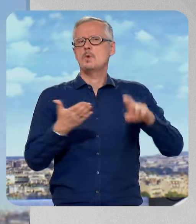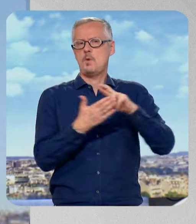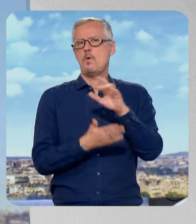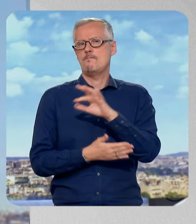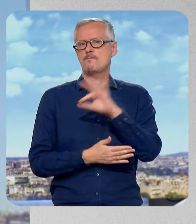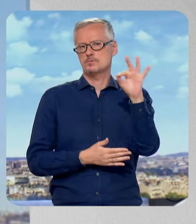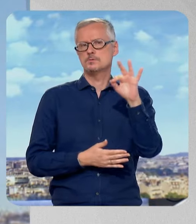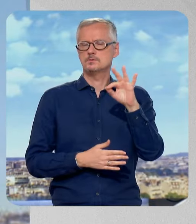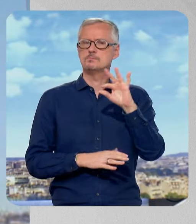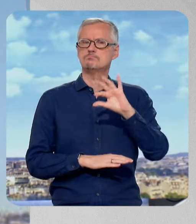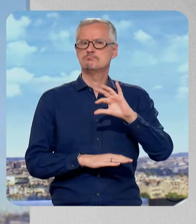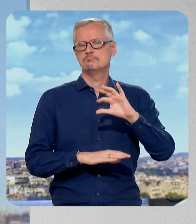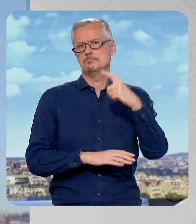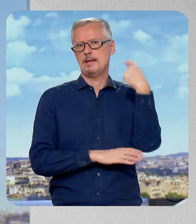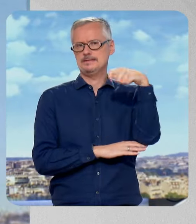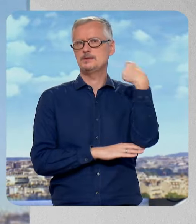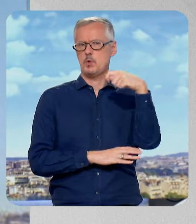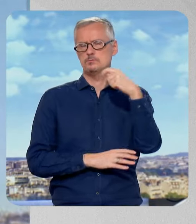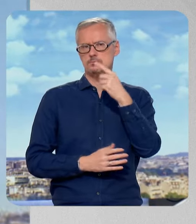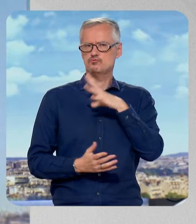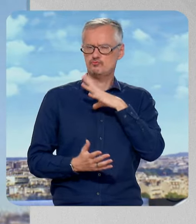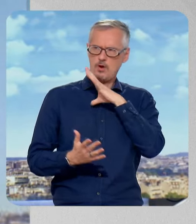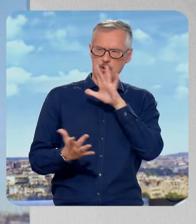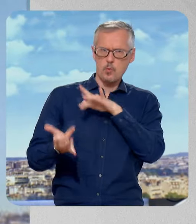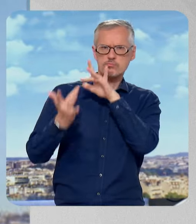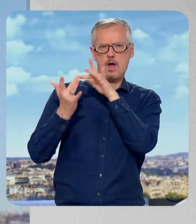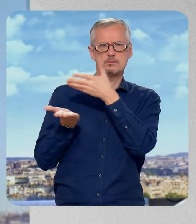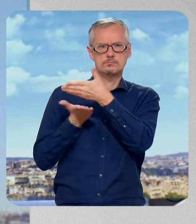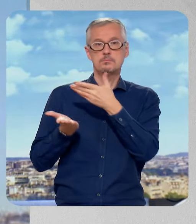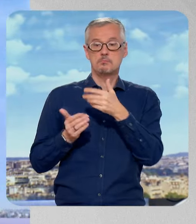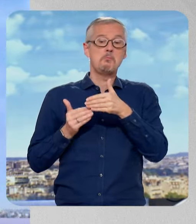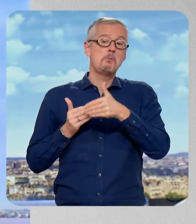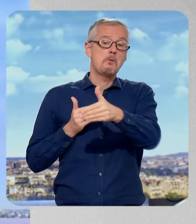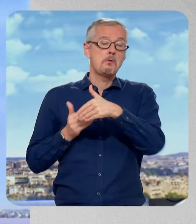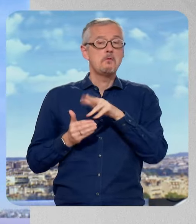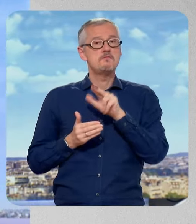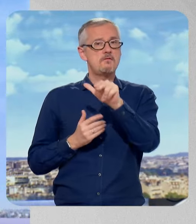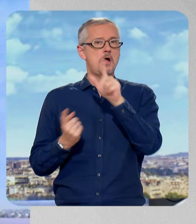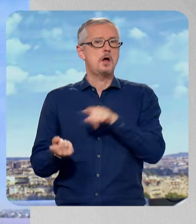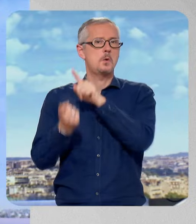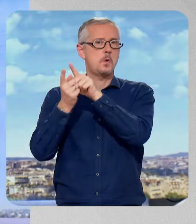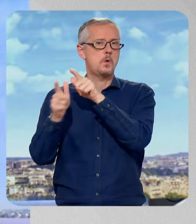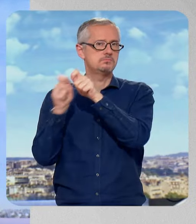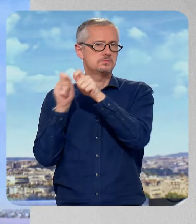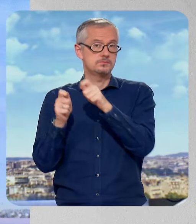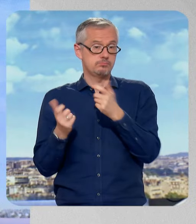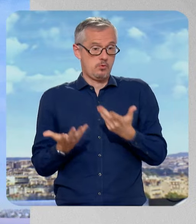G.Daret, vous recevez C.Delga, présidente du conseil régional d'Occitanie. G.Daret: Bienvenue dans Les 4 Vérités.